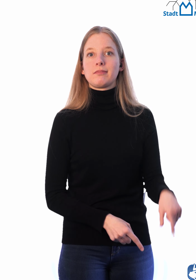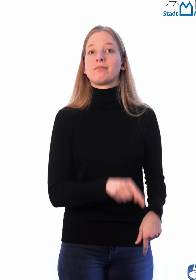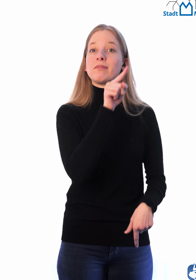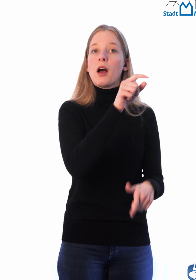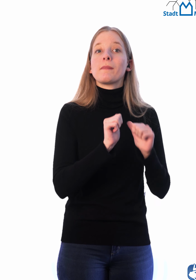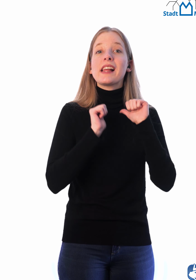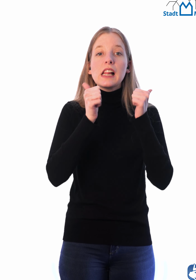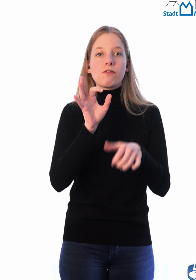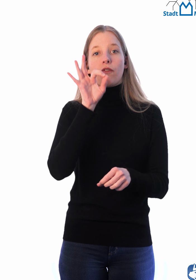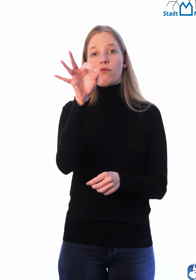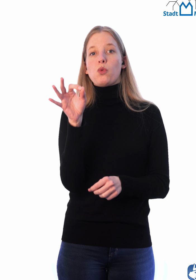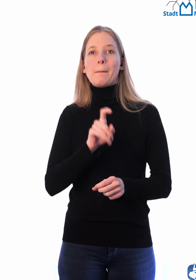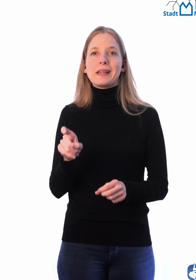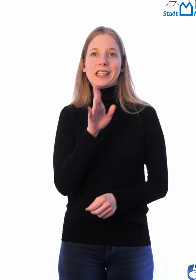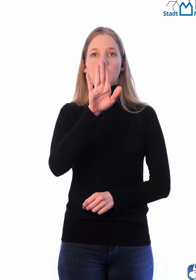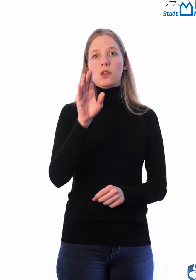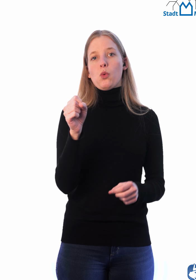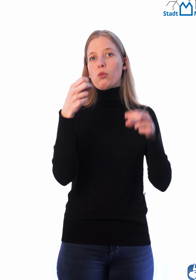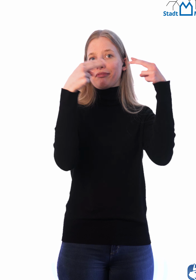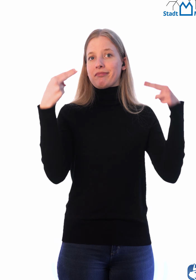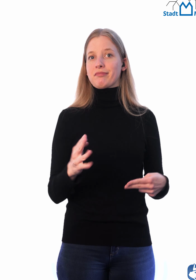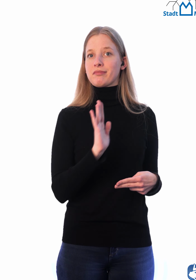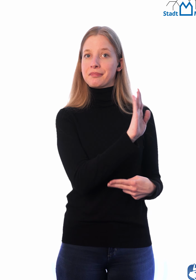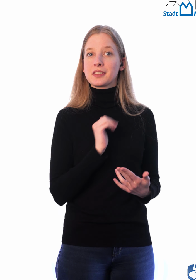Darin befinden sich Hilfen für die Bedienung der Website.